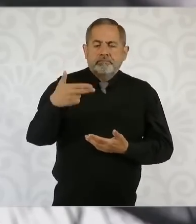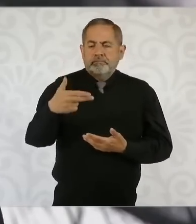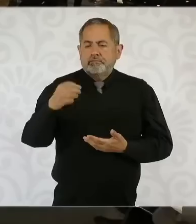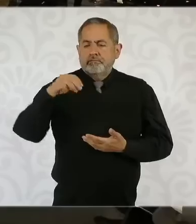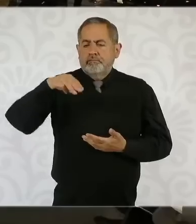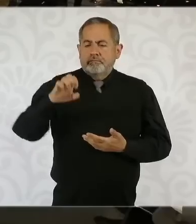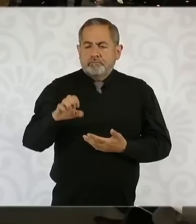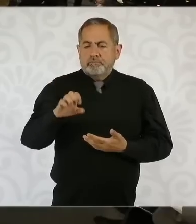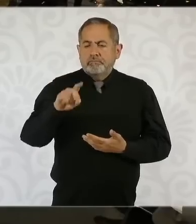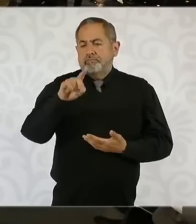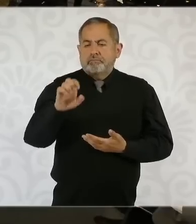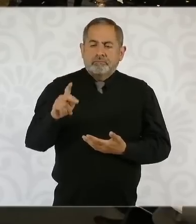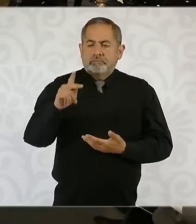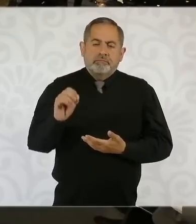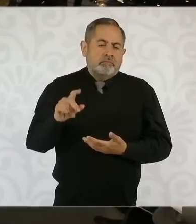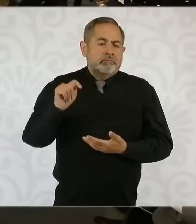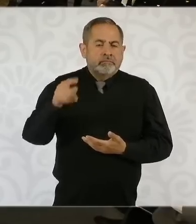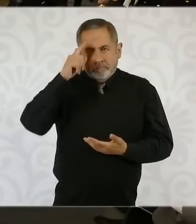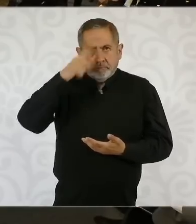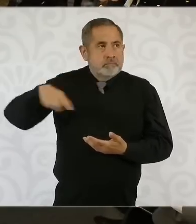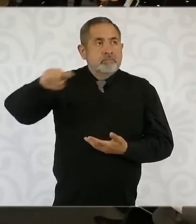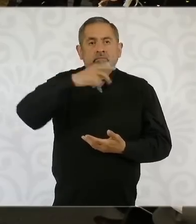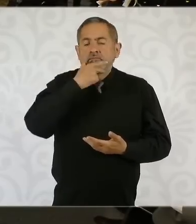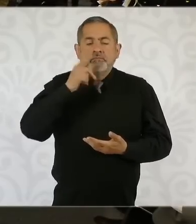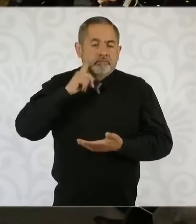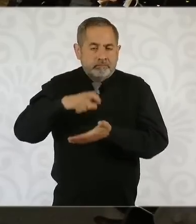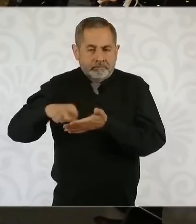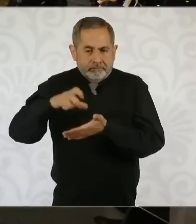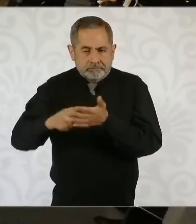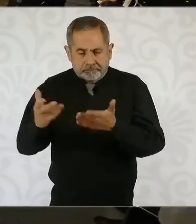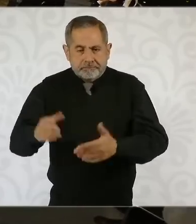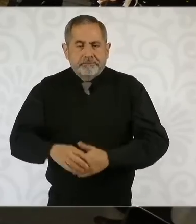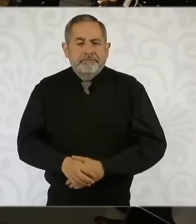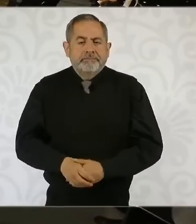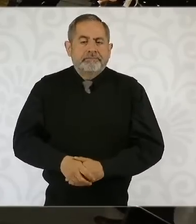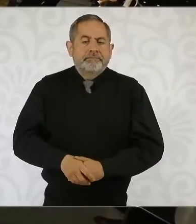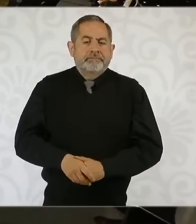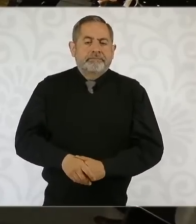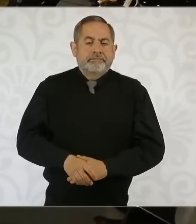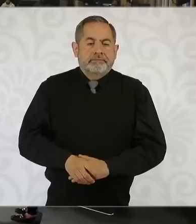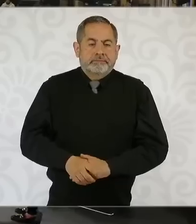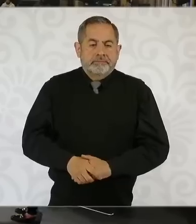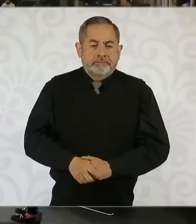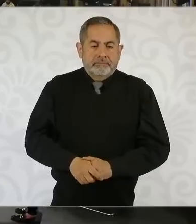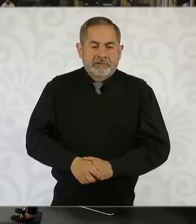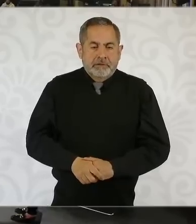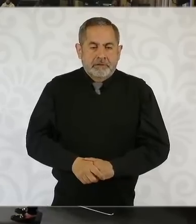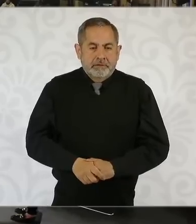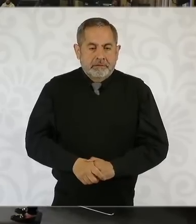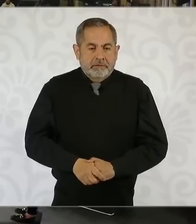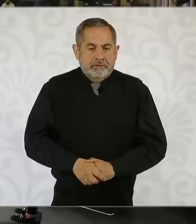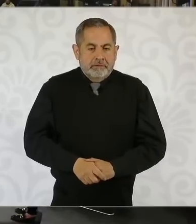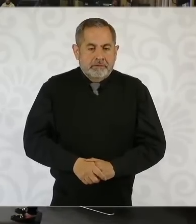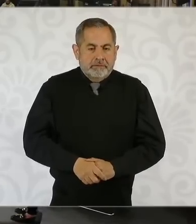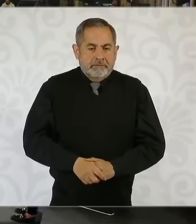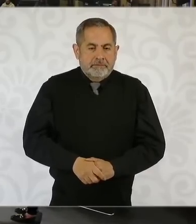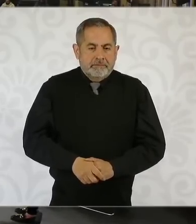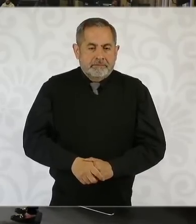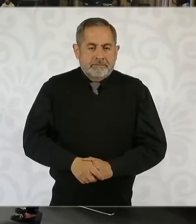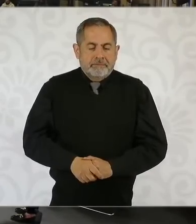todo el rango de mexicanos y mexicanas Muchas gracias gracias adelante creo que la señora